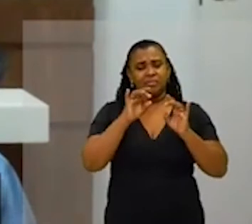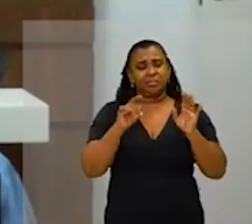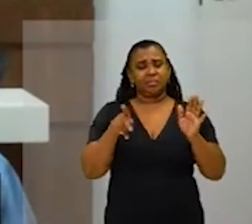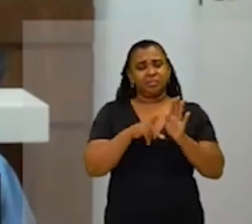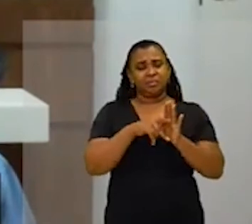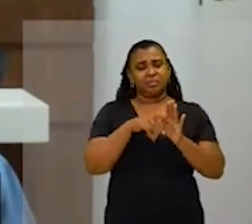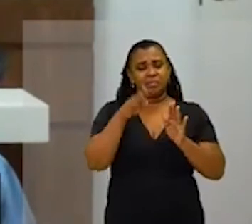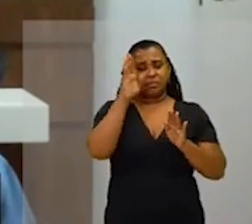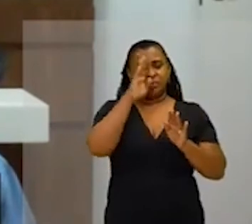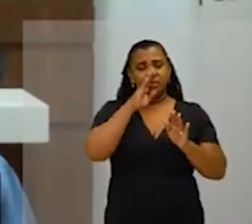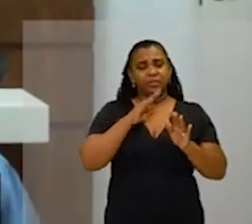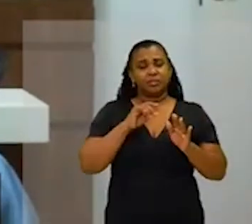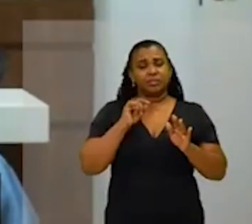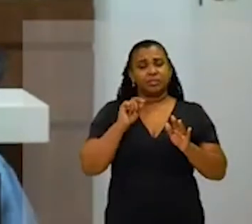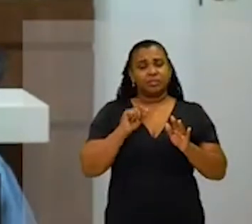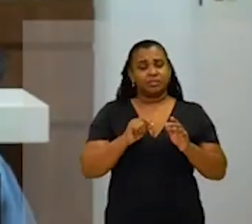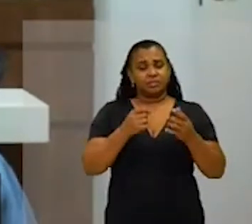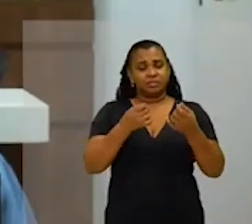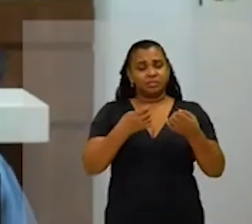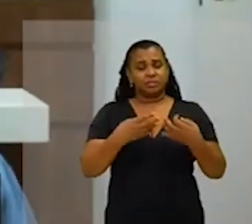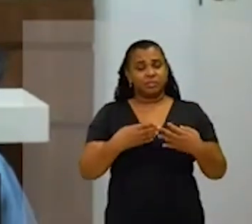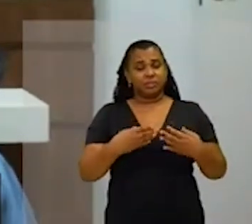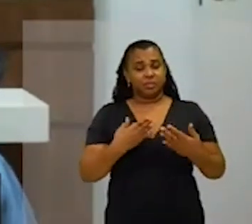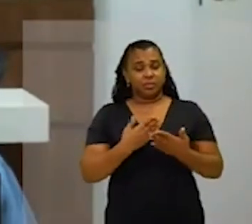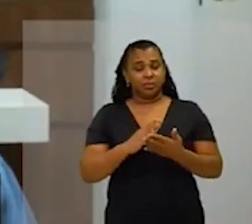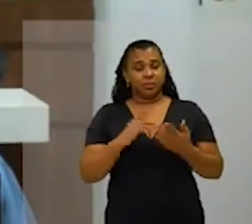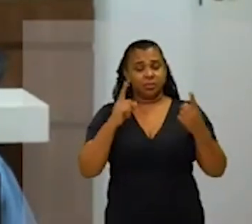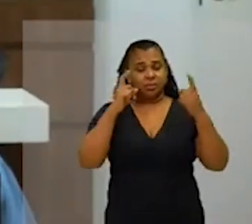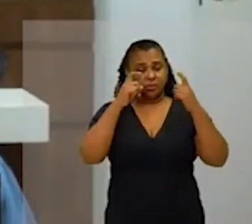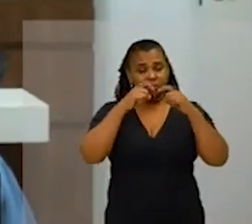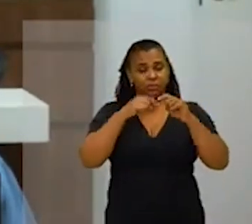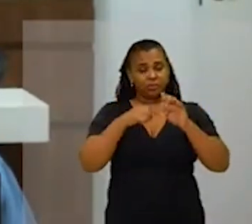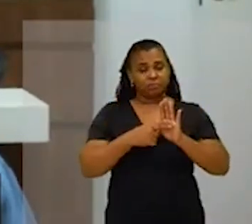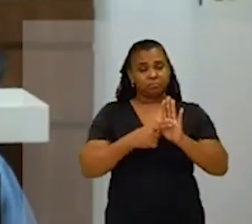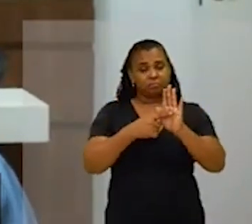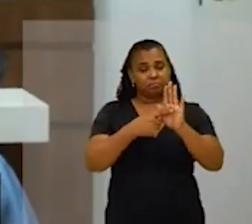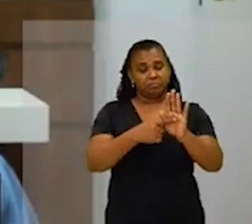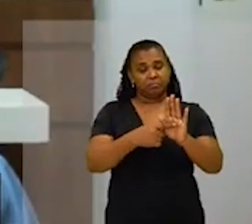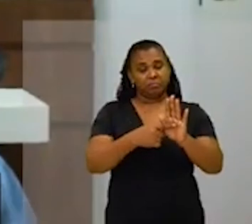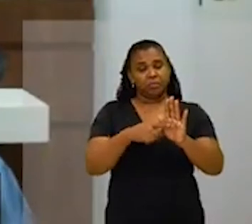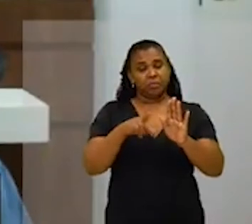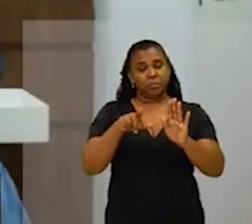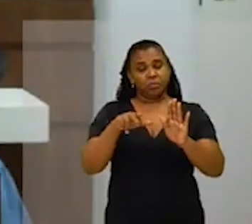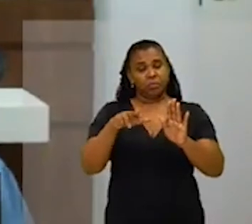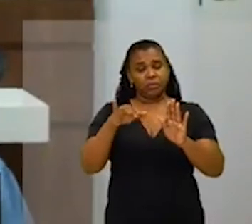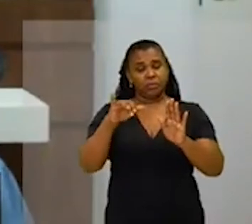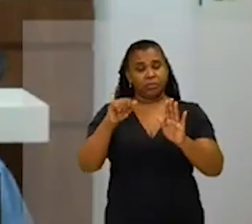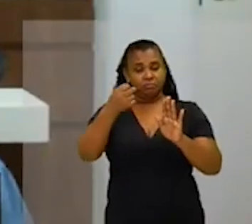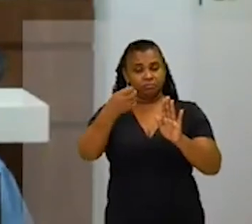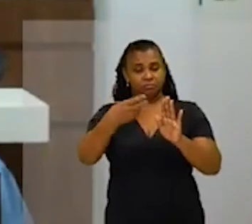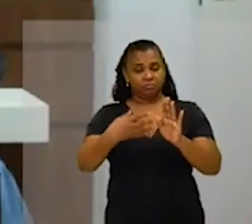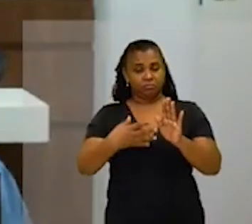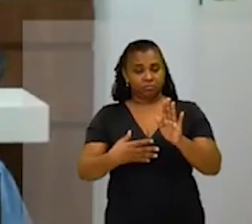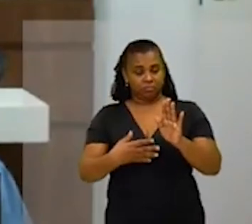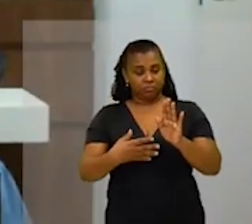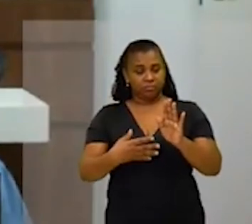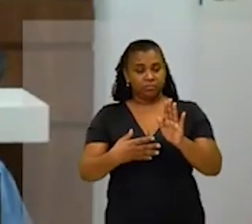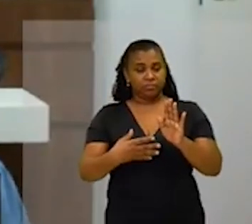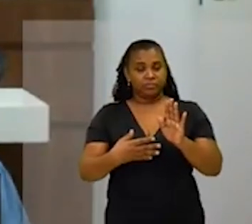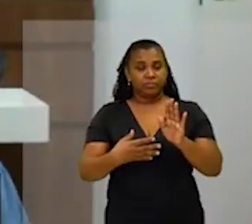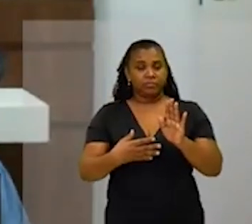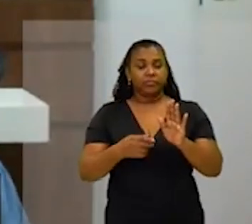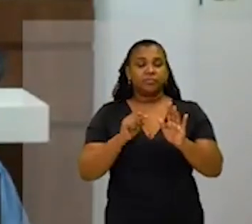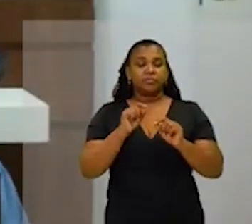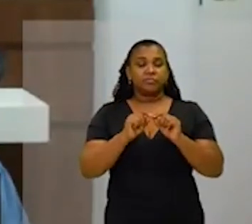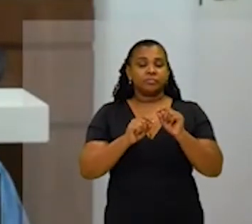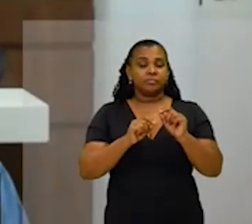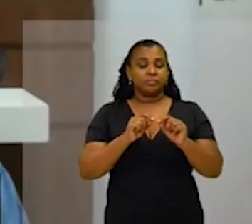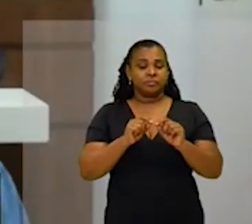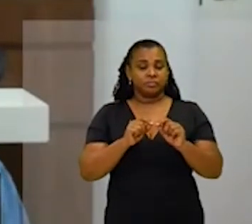explica algumas dificuldades trazidas a pouco ela ensina que tem o nome concentração das contas dia